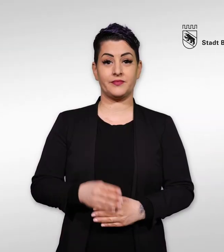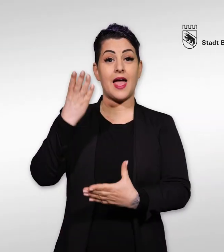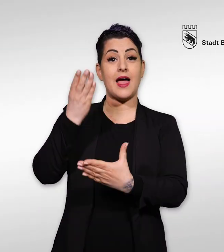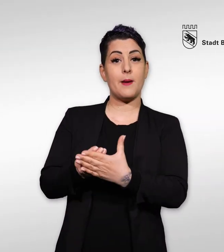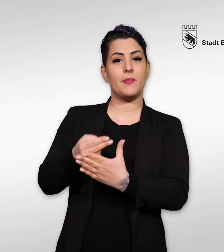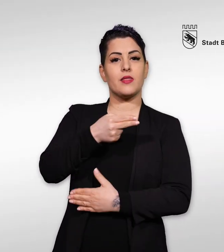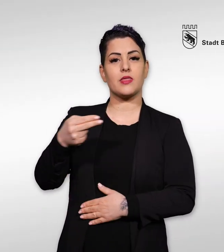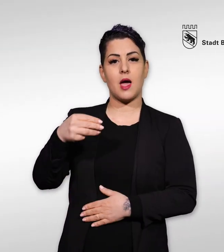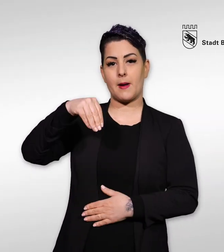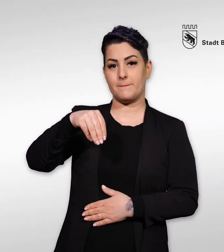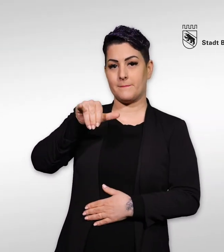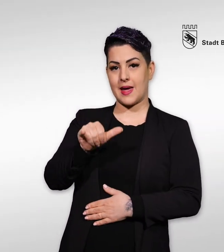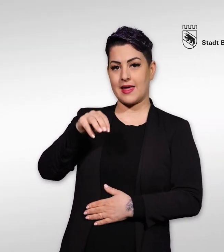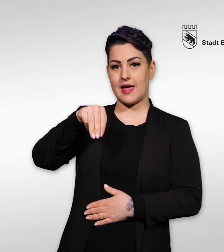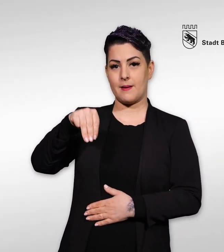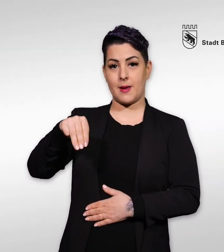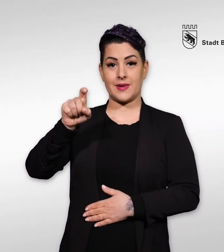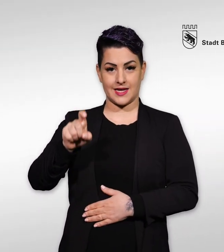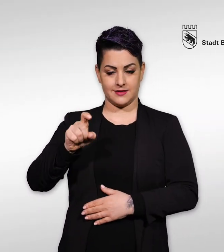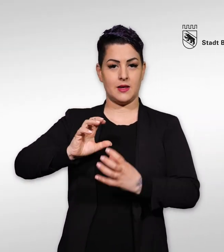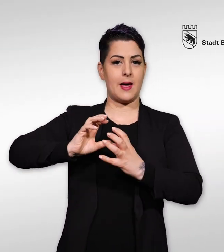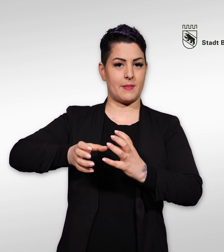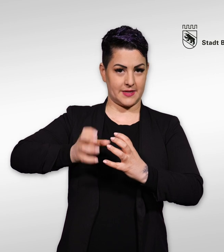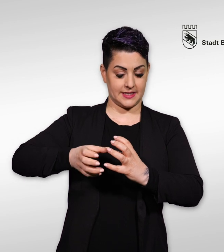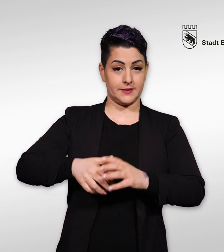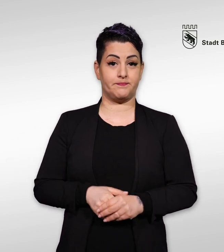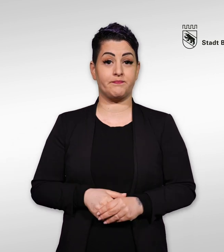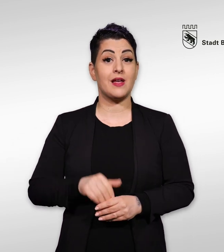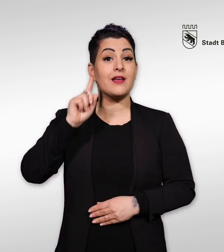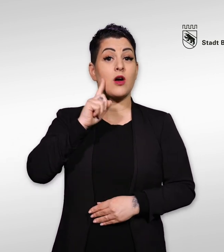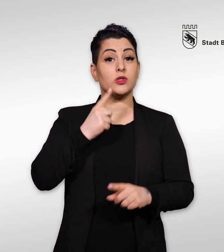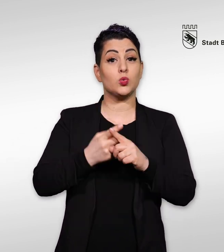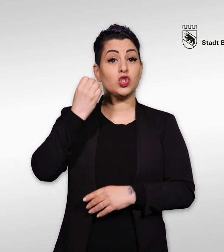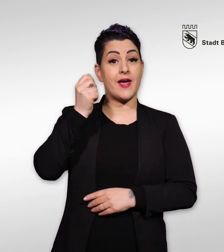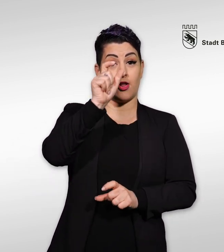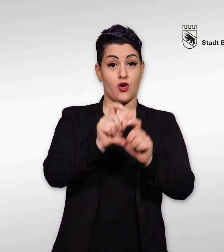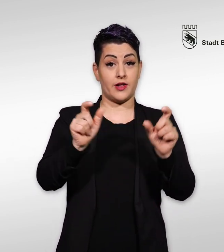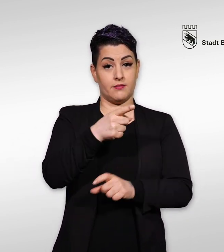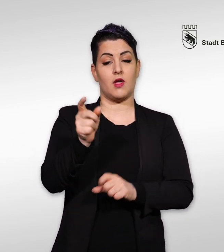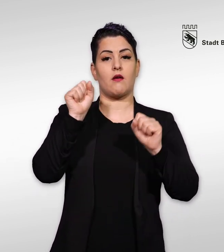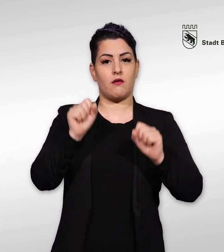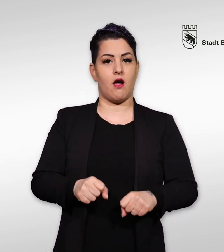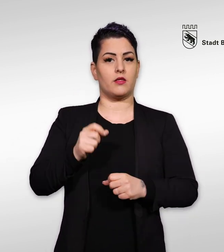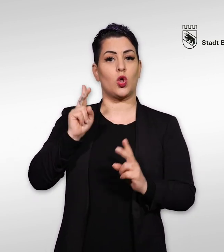App myMMX Gehörlose und schwerhörige Personen können